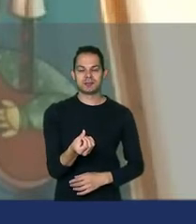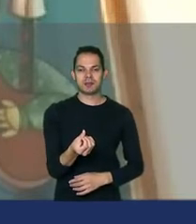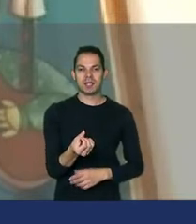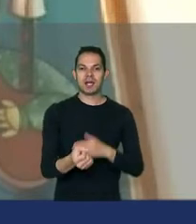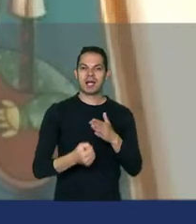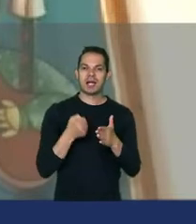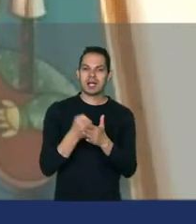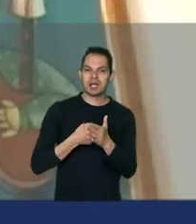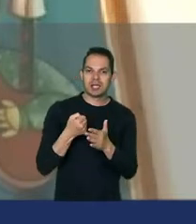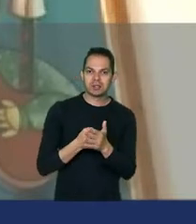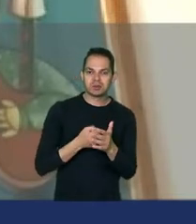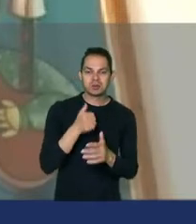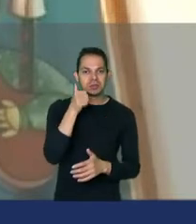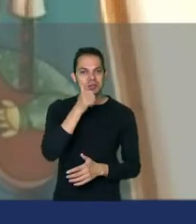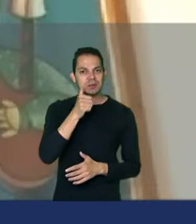REALMENTE FRUSTROU A LUTA DAS